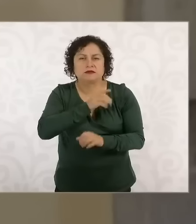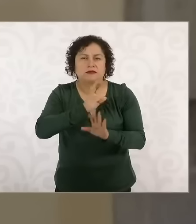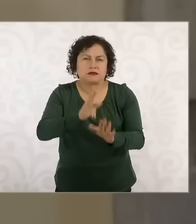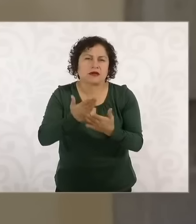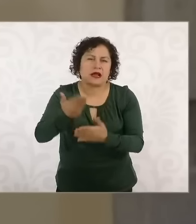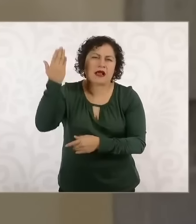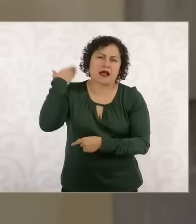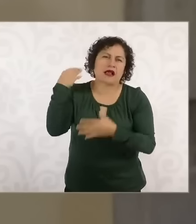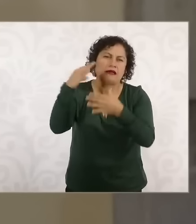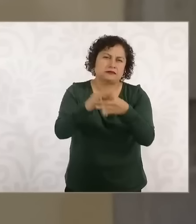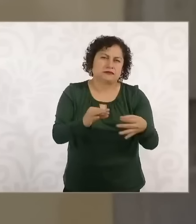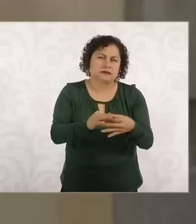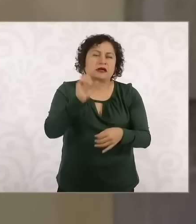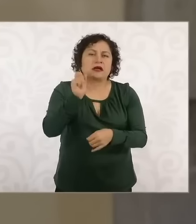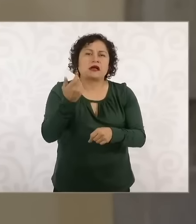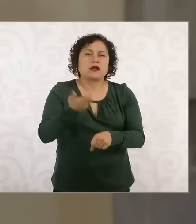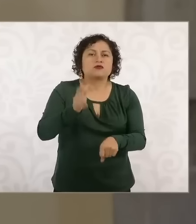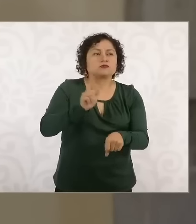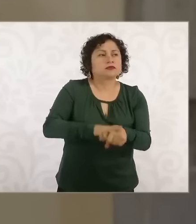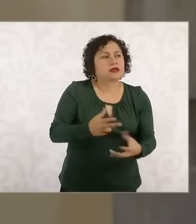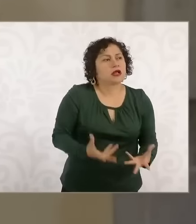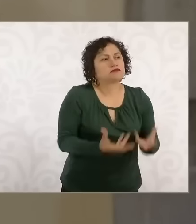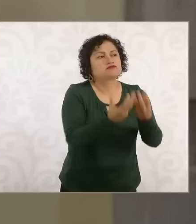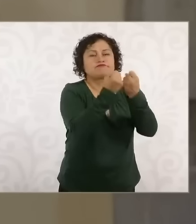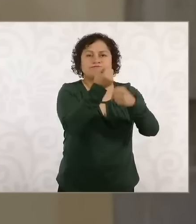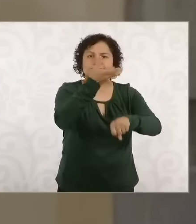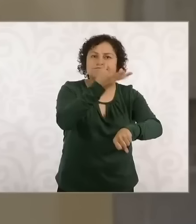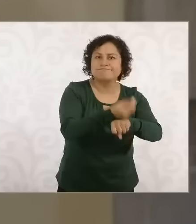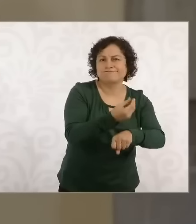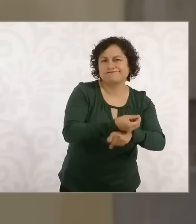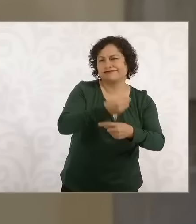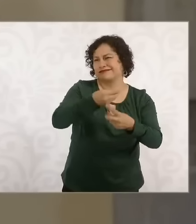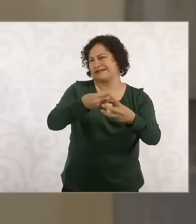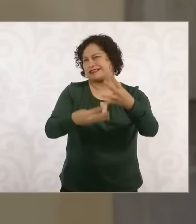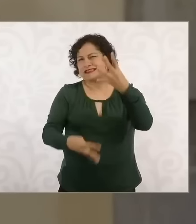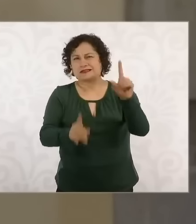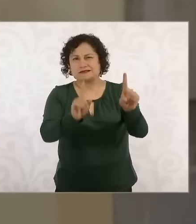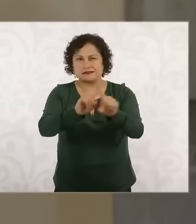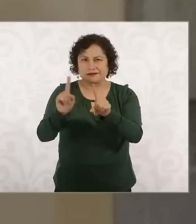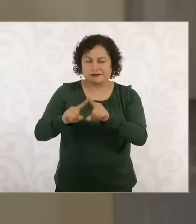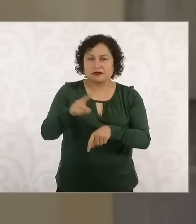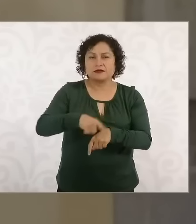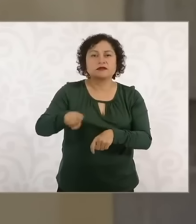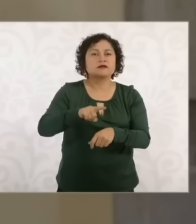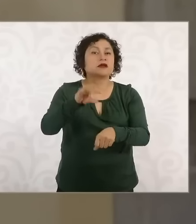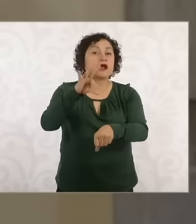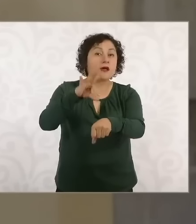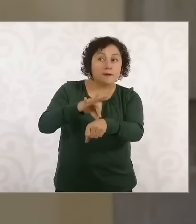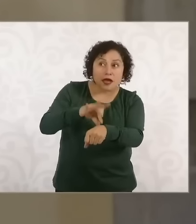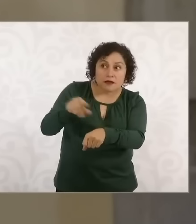los centros de salud que se han recuperado, eh pues tantas cosas, los médicos especialistas,